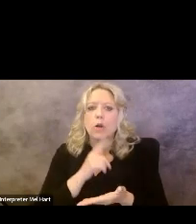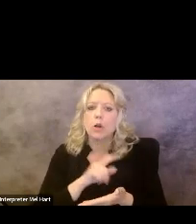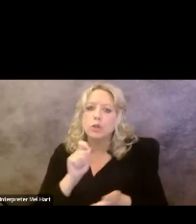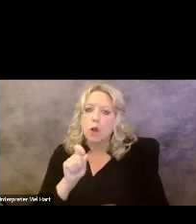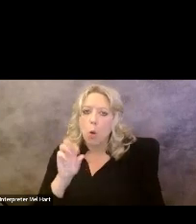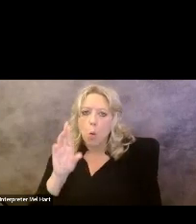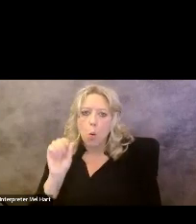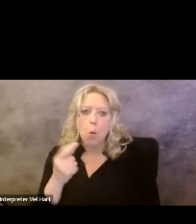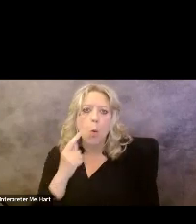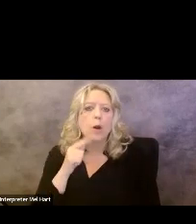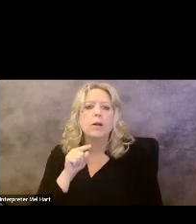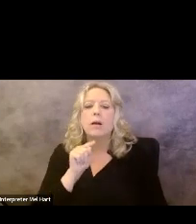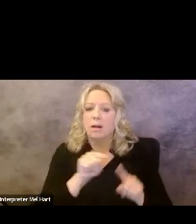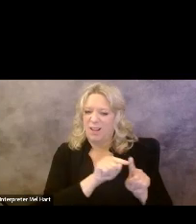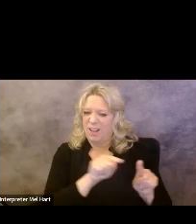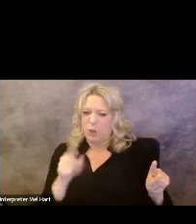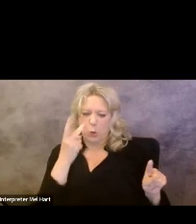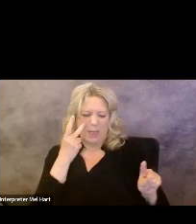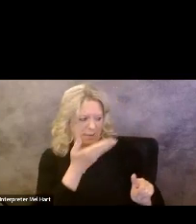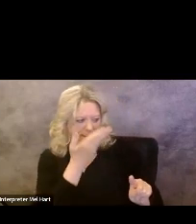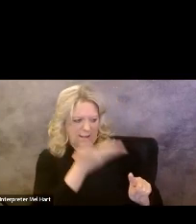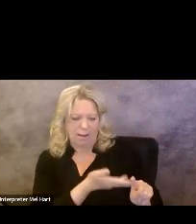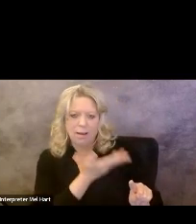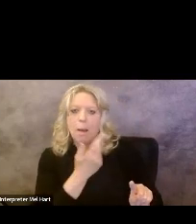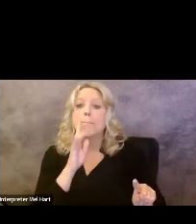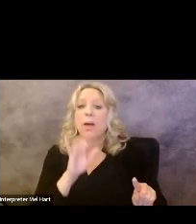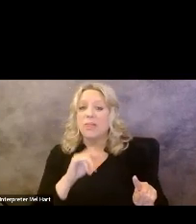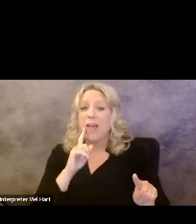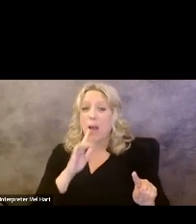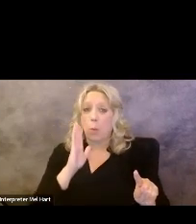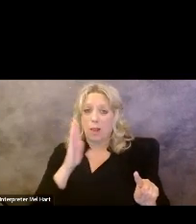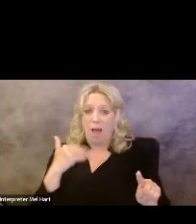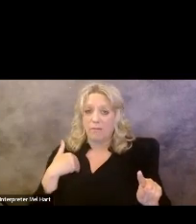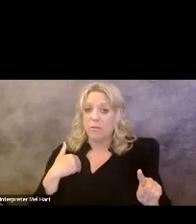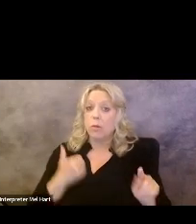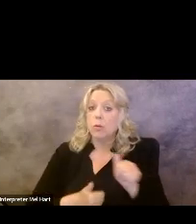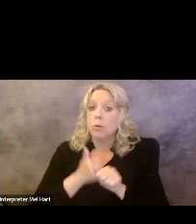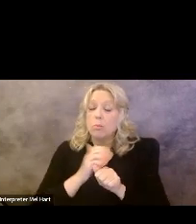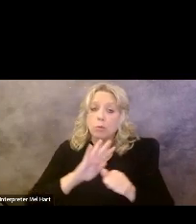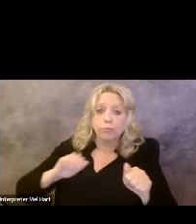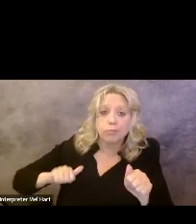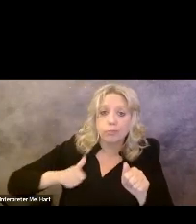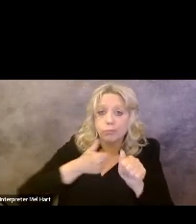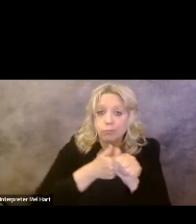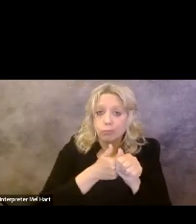la lista completa y más actualizada, sin importar en qué condado o región se encuentre, puede encontrarla allí.